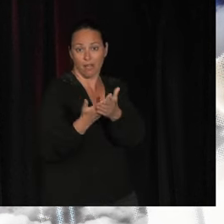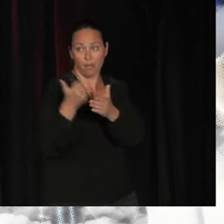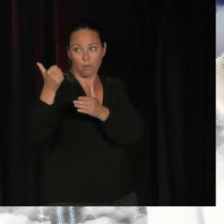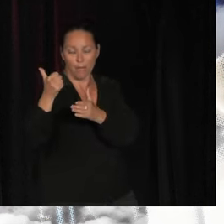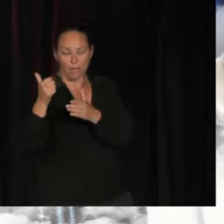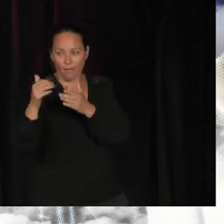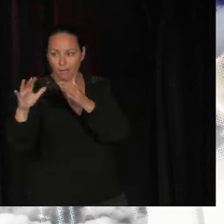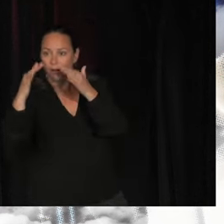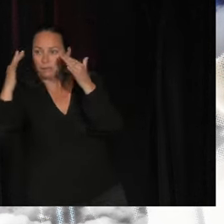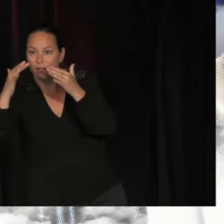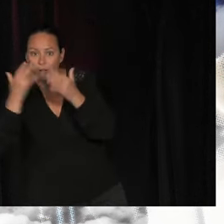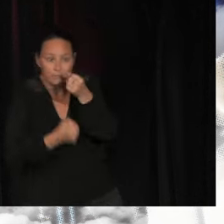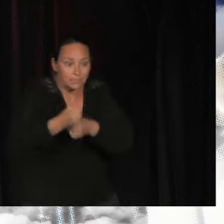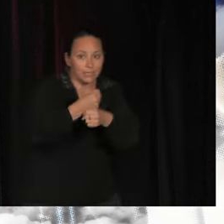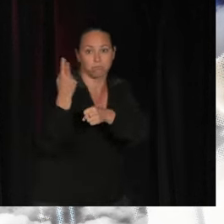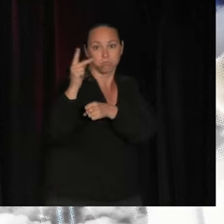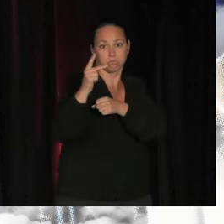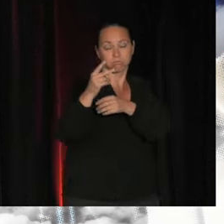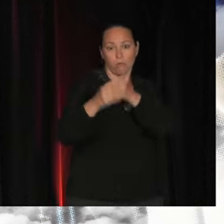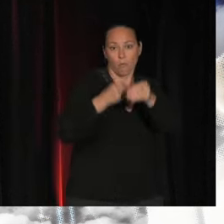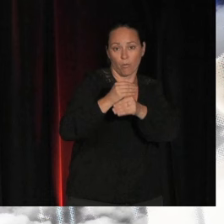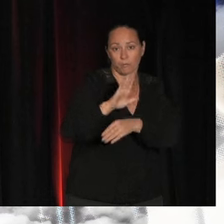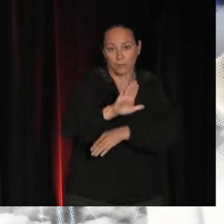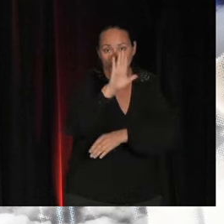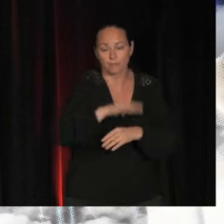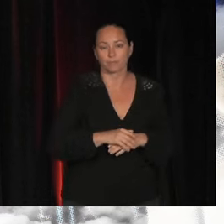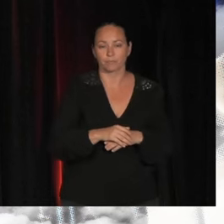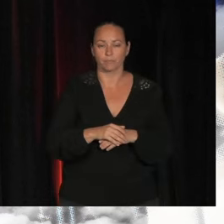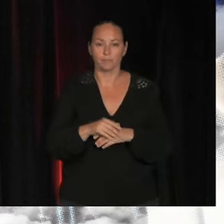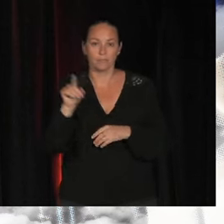En revanche, ce qui est intéressant, c'est qu'il y a quand même des envies de faire de la narration.